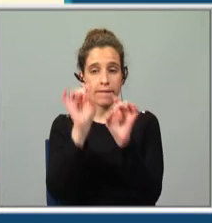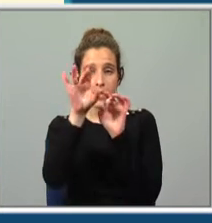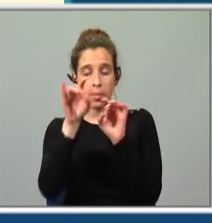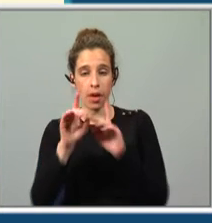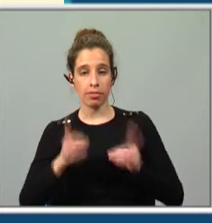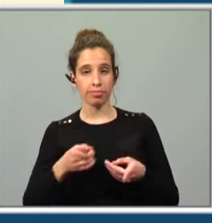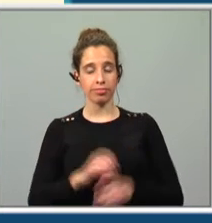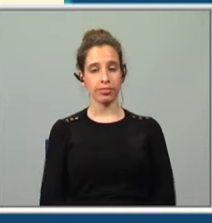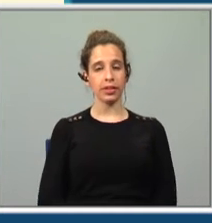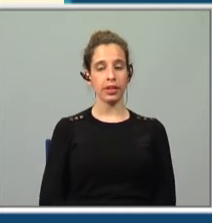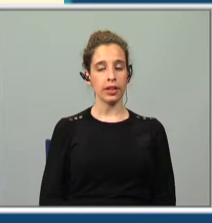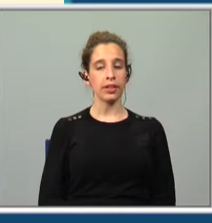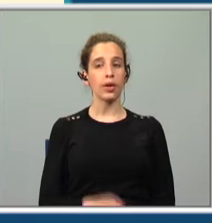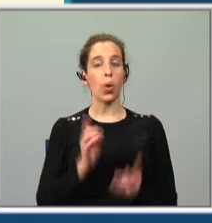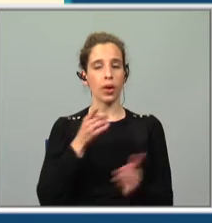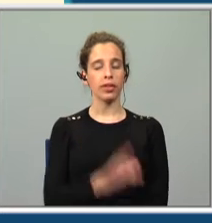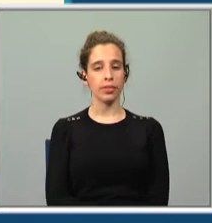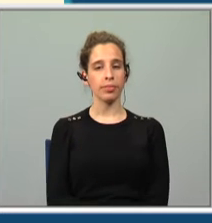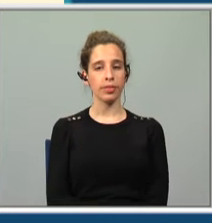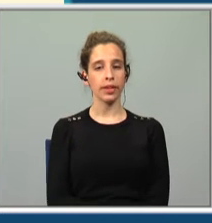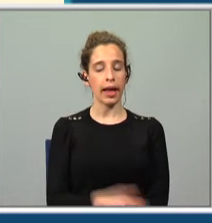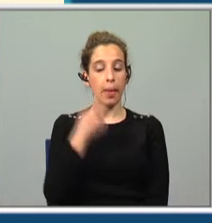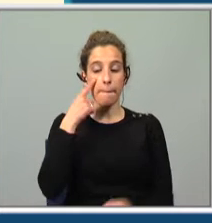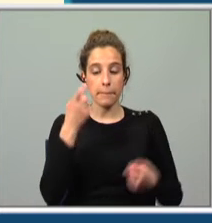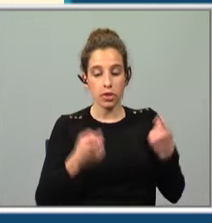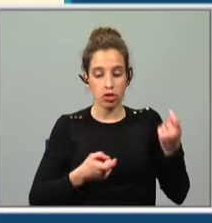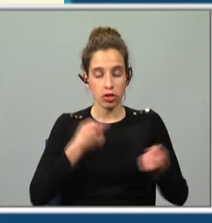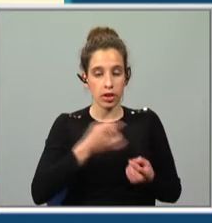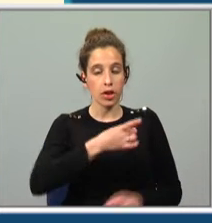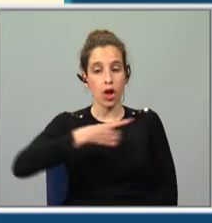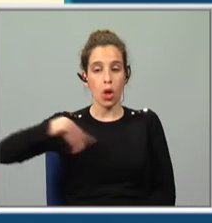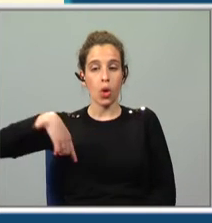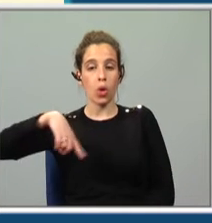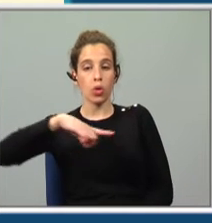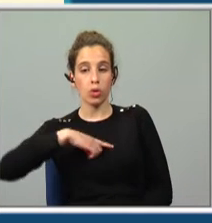iniciais e que são fruto do que daquela pesquisa que nós tínhamos e te fazer 首字母縮寫，這是結果我們所做的研究讓你